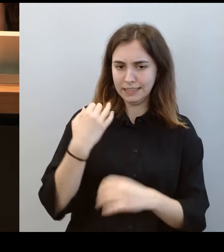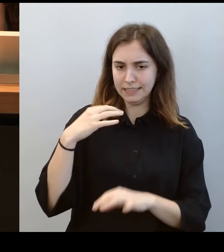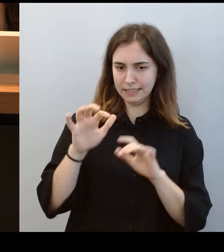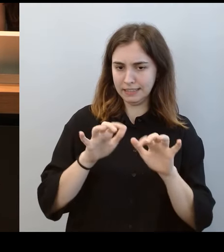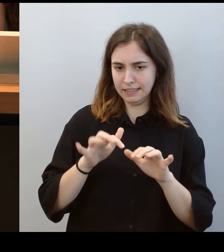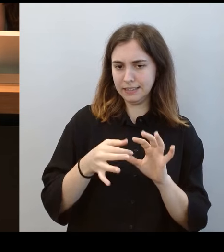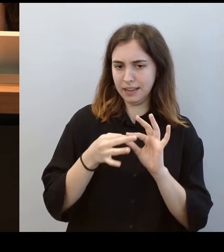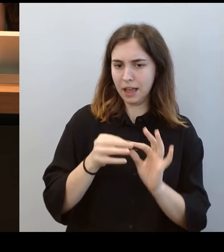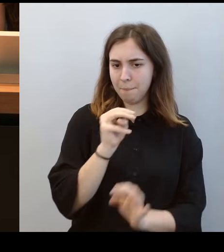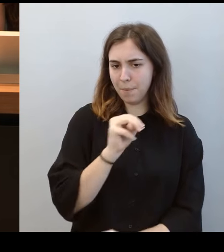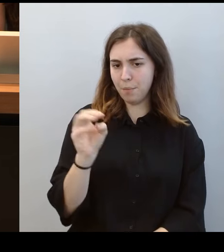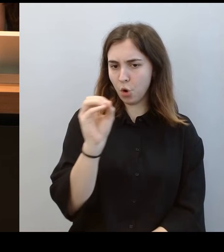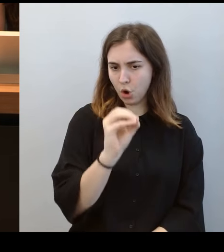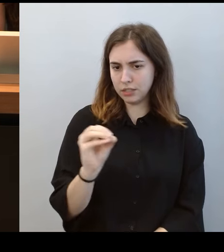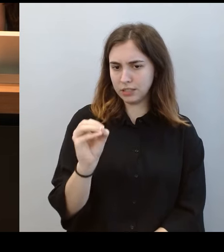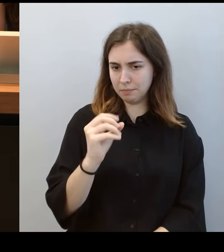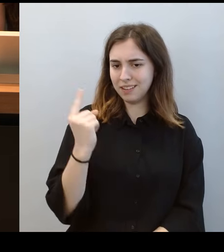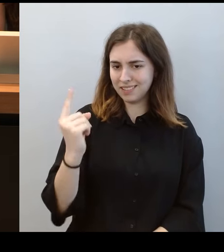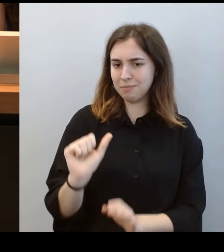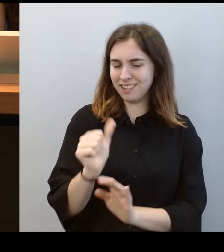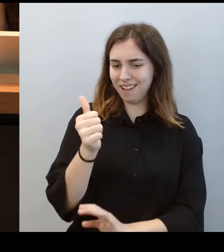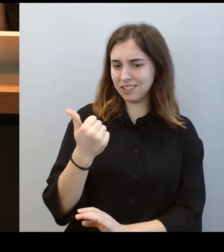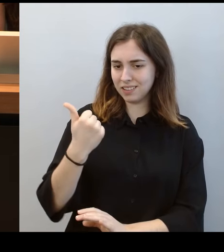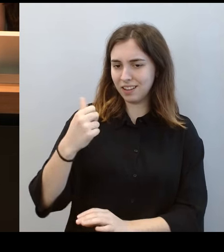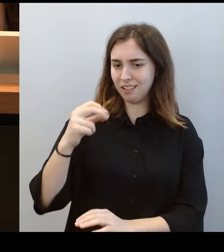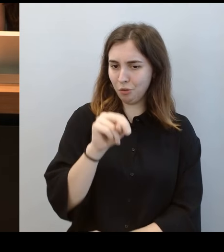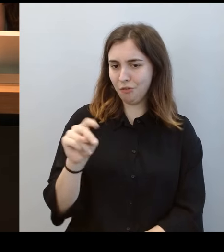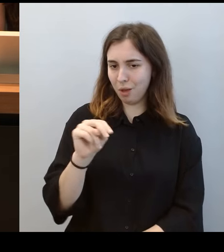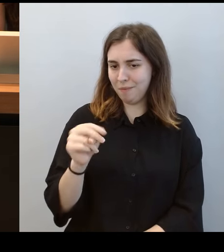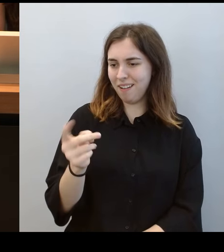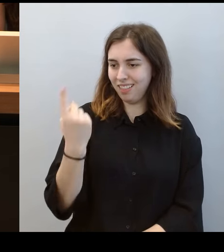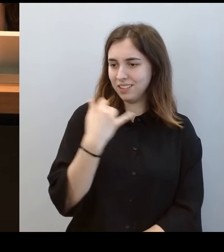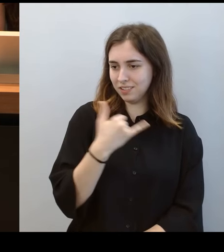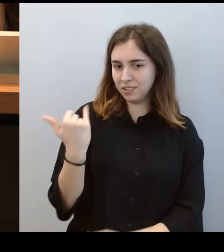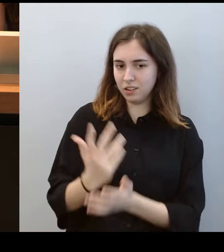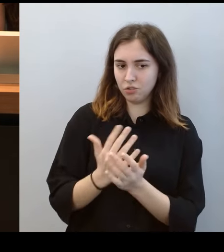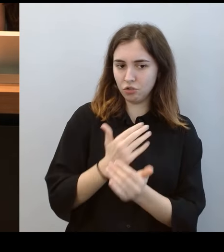Er hat sich darin klar zu den Plänen des Bundes geäußert. Und ich darf Sie darauf verweisen,